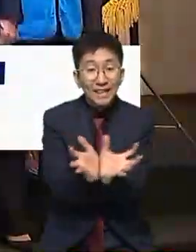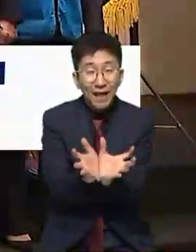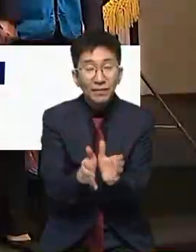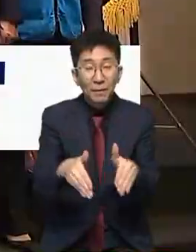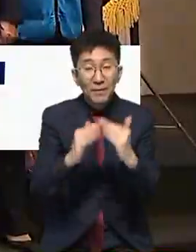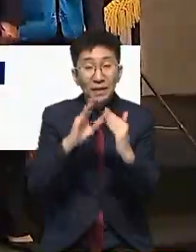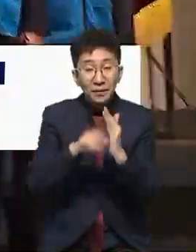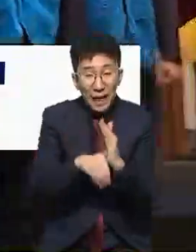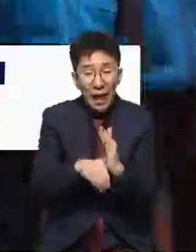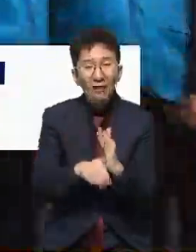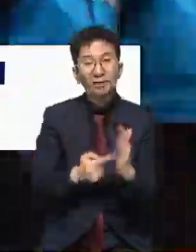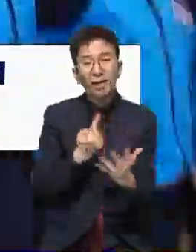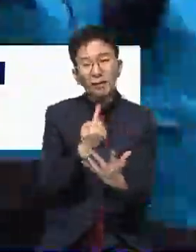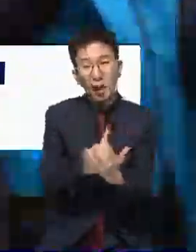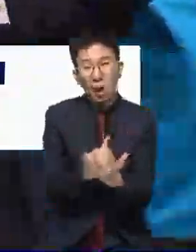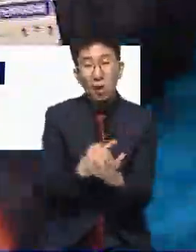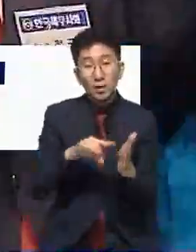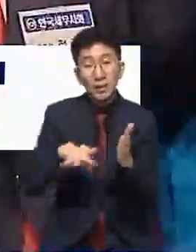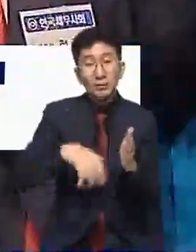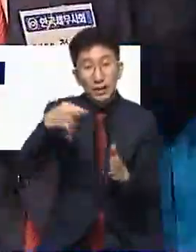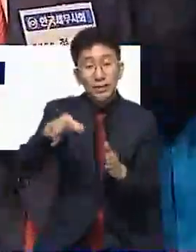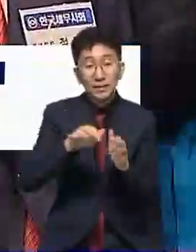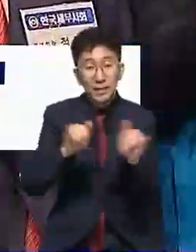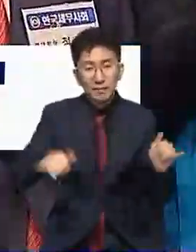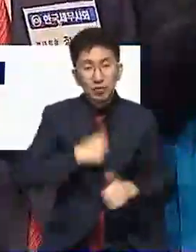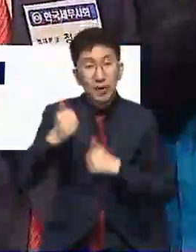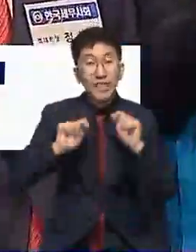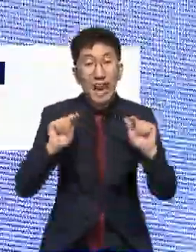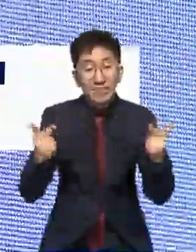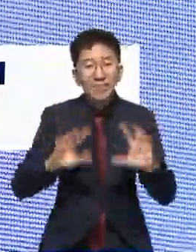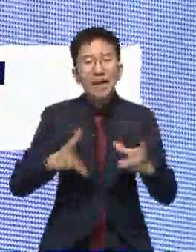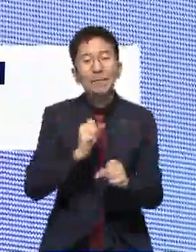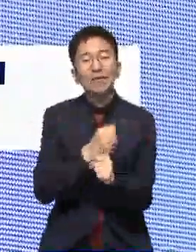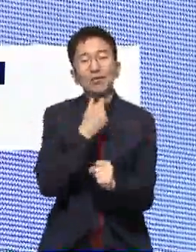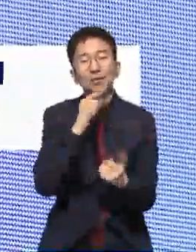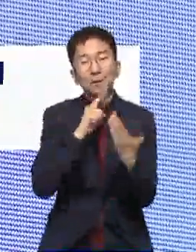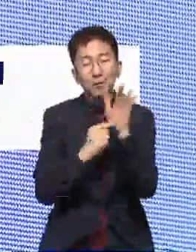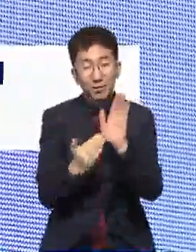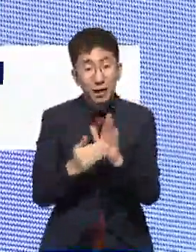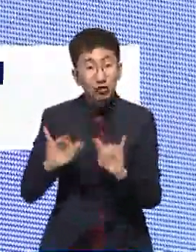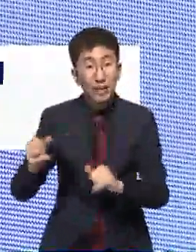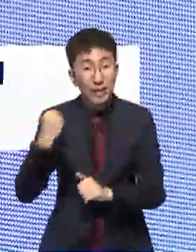않는 나라를 만들겠다고 말했습니다. 국민의힘은 공식 선거운동에 사용할